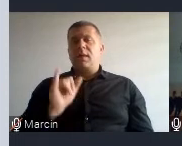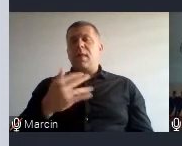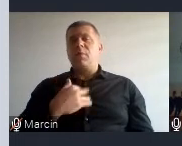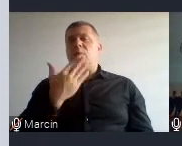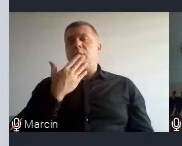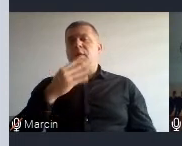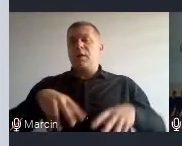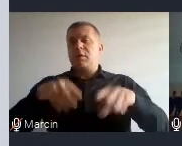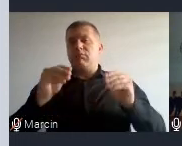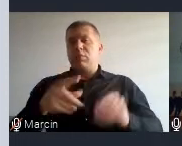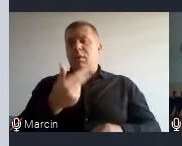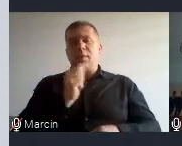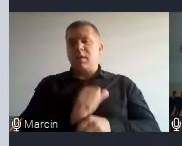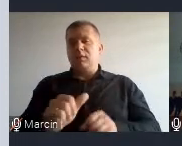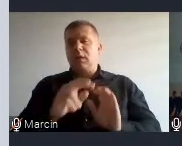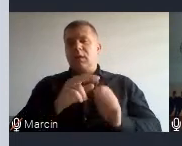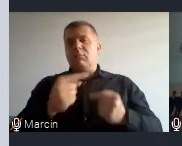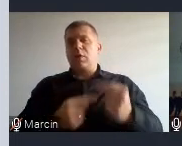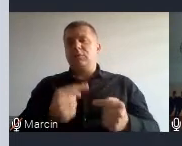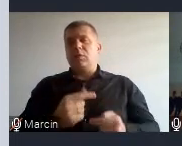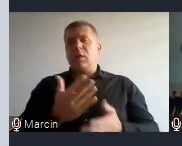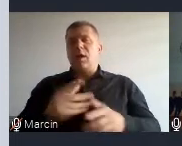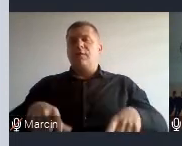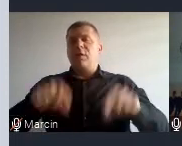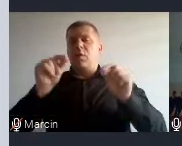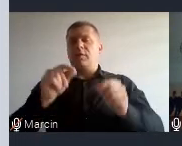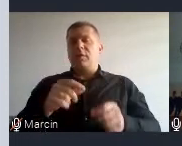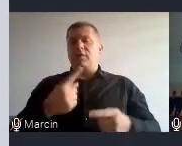od początku nie jest procedurą wyłonienia wykonawcy.